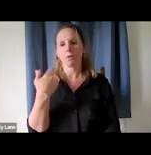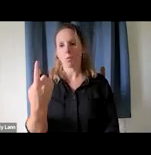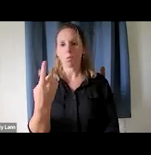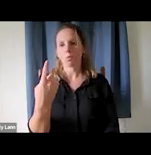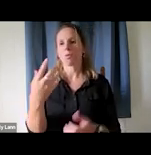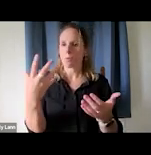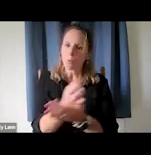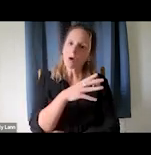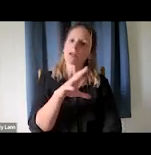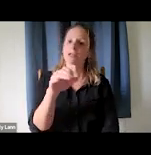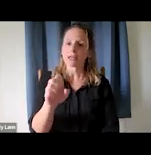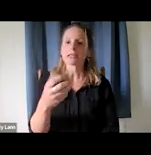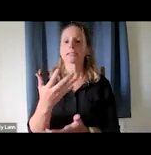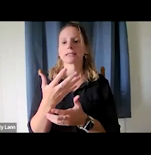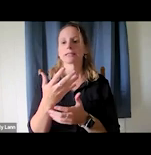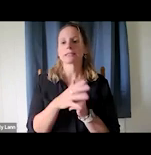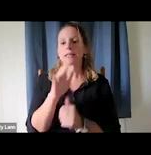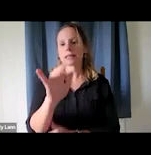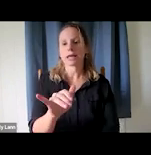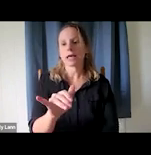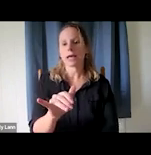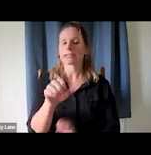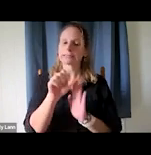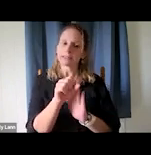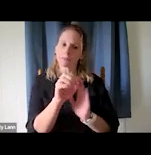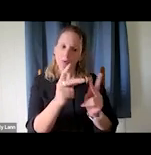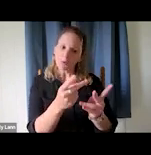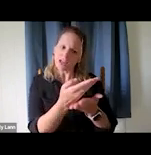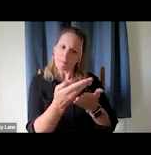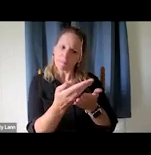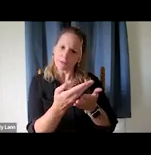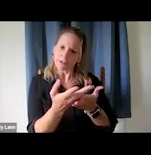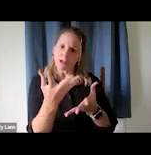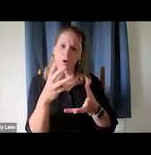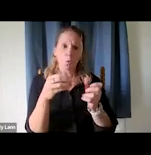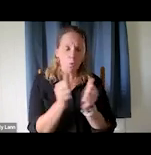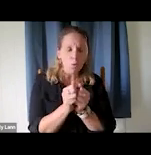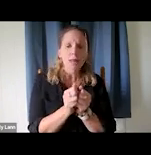en los que los síntomas parecían bastante materiales en relación al consumo de sustancias y he ganado esos casos